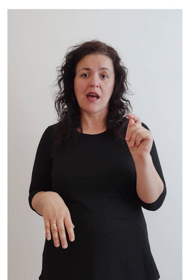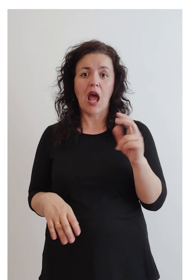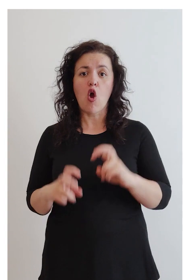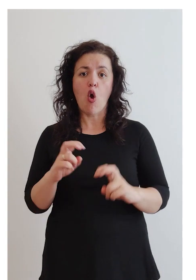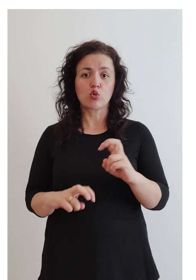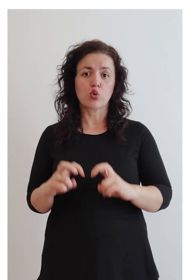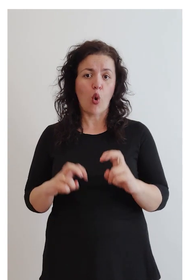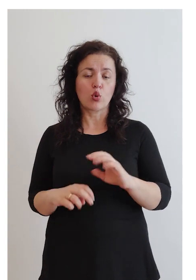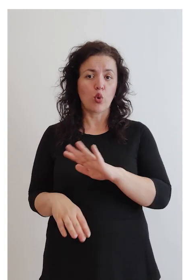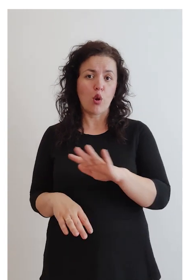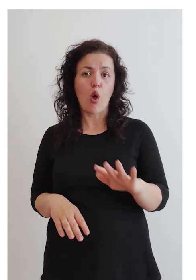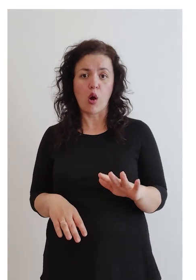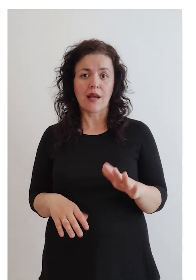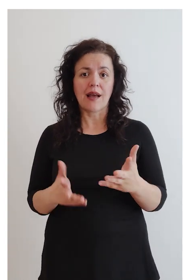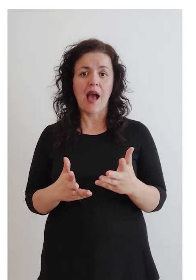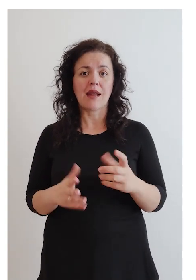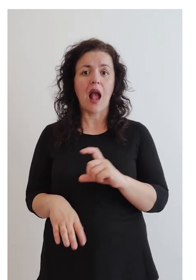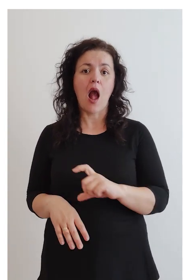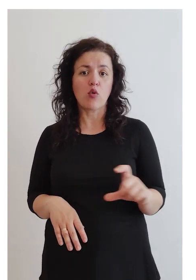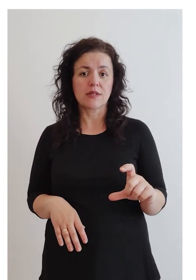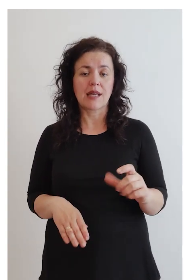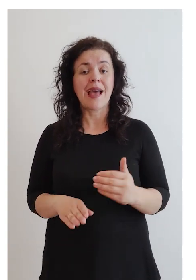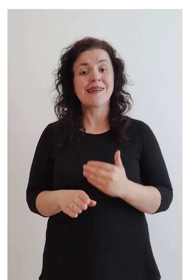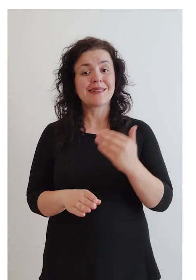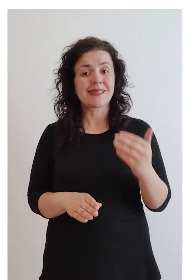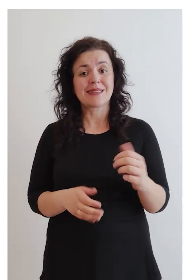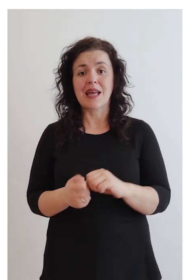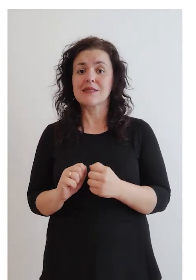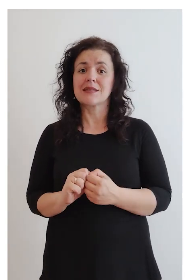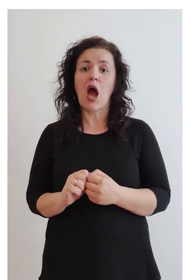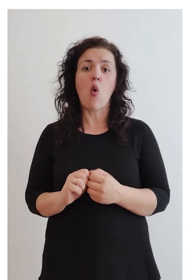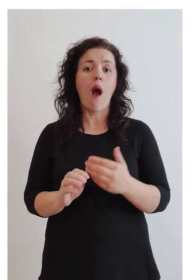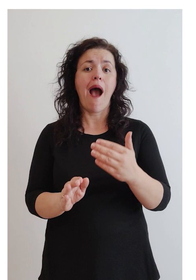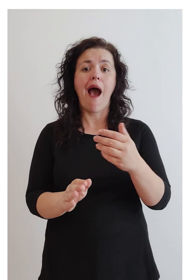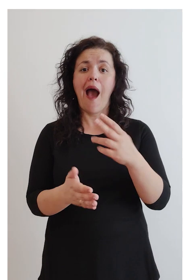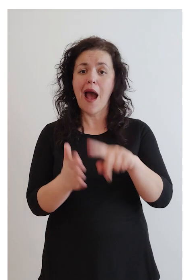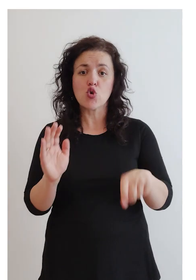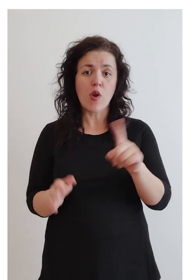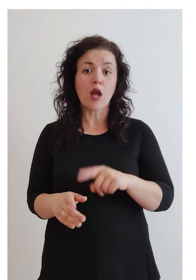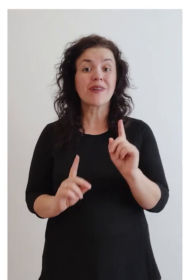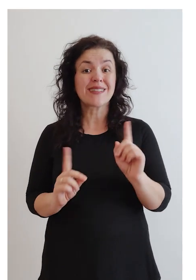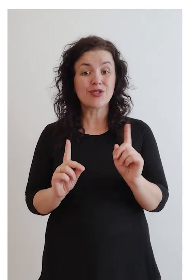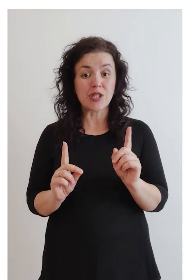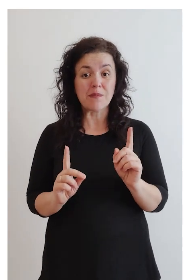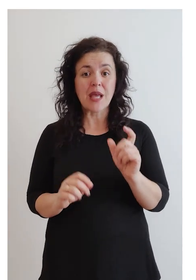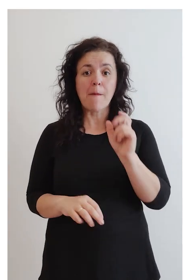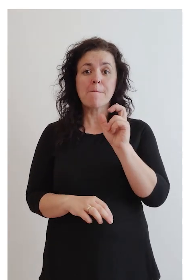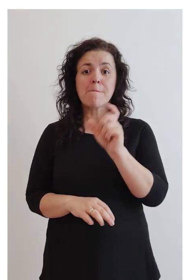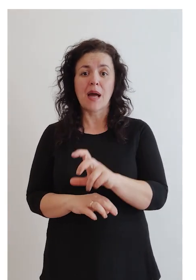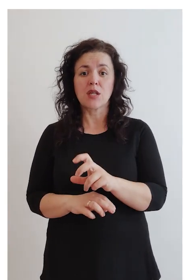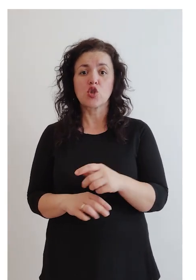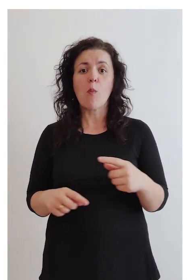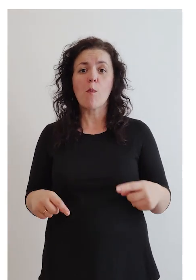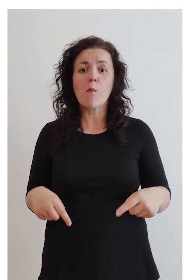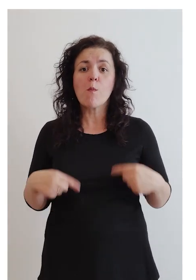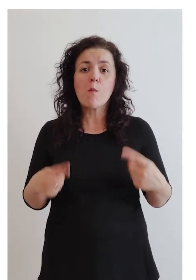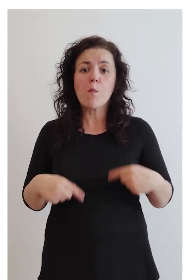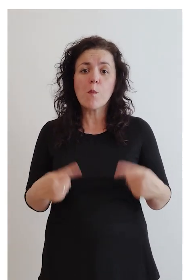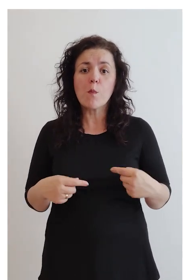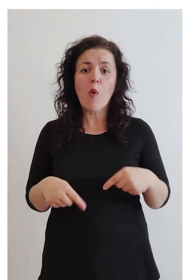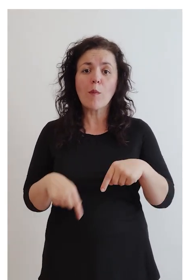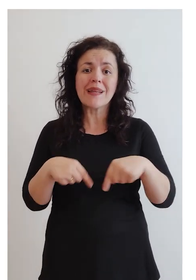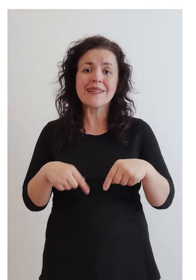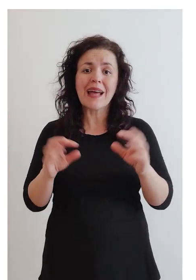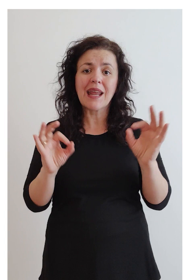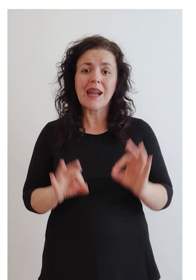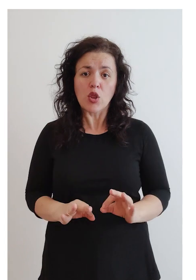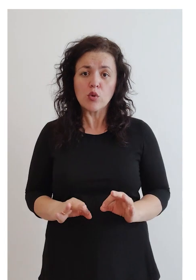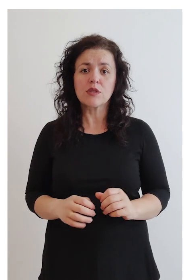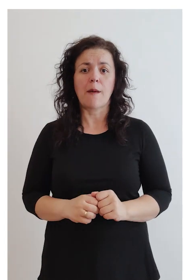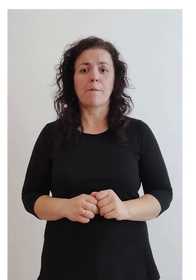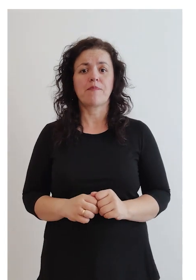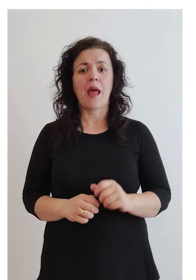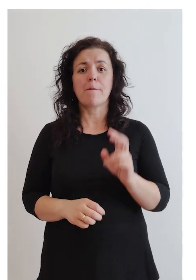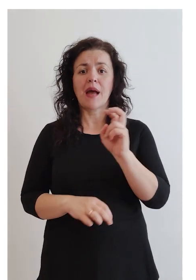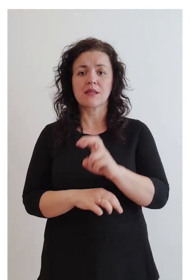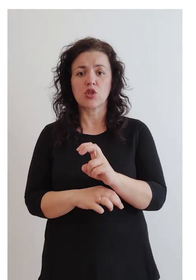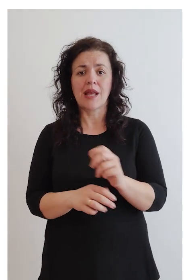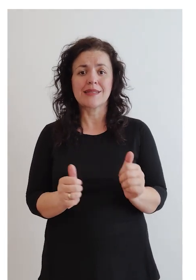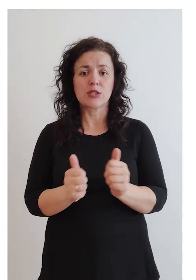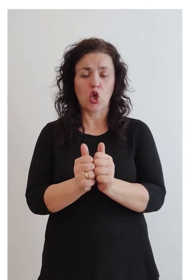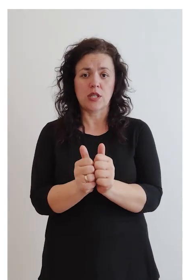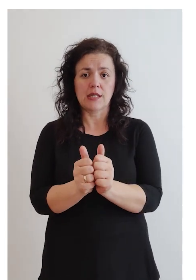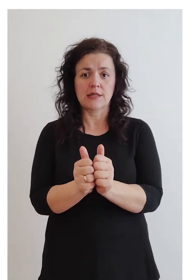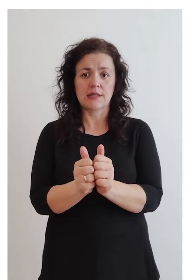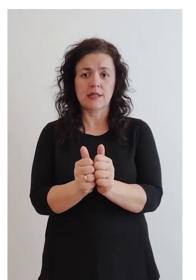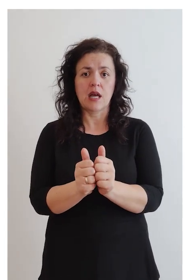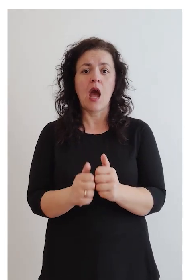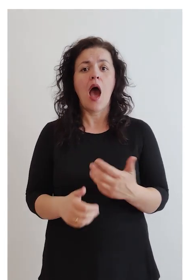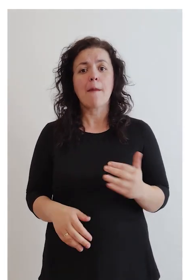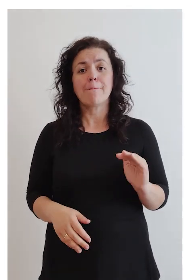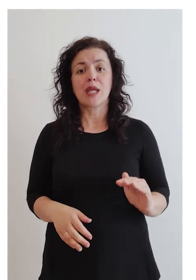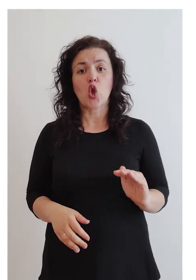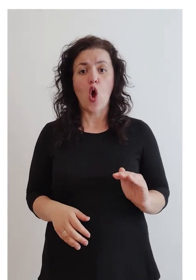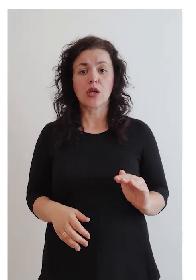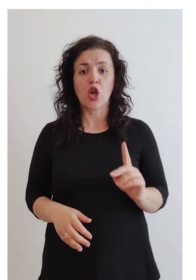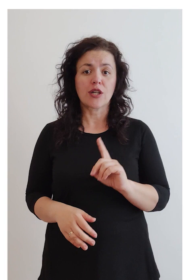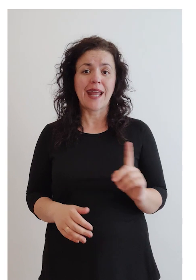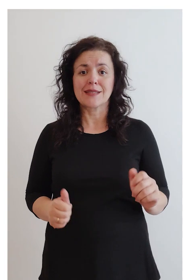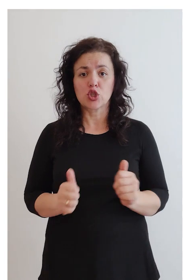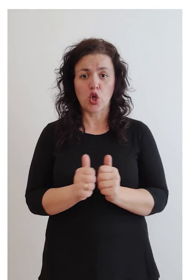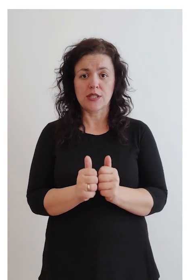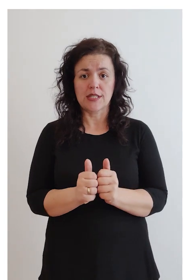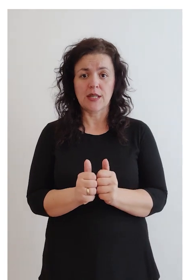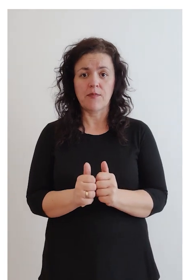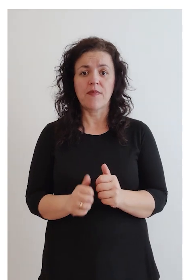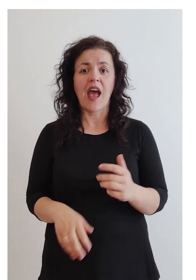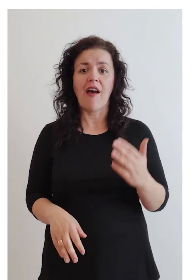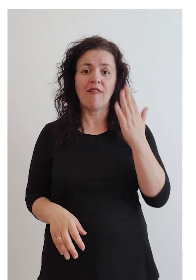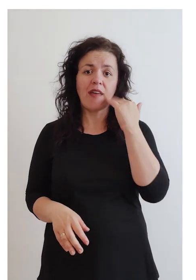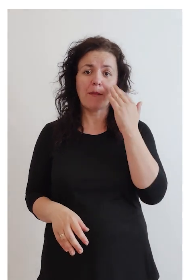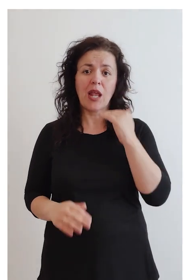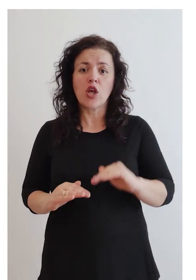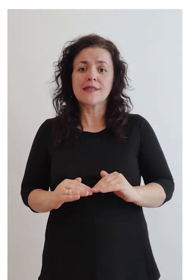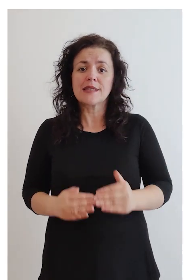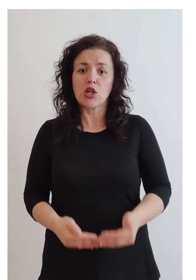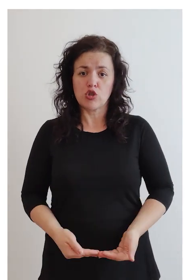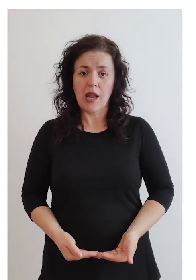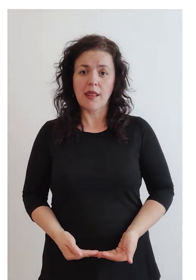cu excepția pasagerilor cu mobilitate redusă, a pasagerilor care îi însoțesc, a minorilor neînsoțiți, a femeilor însărcinate și a pasagerilor cu anumite nevoi medicale